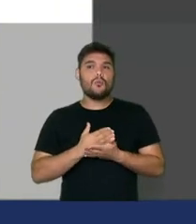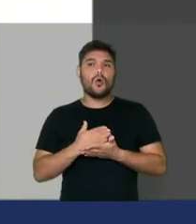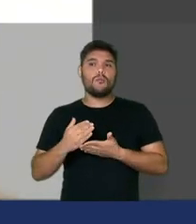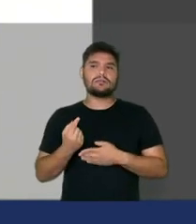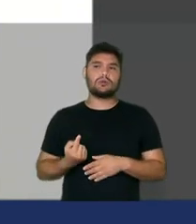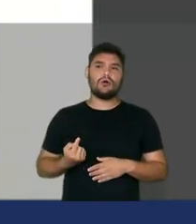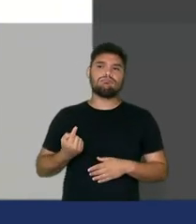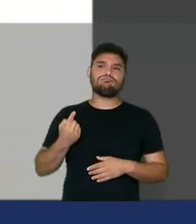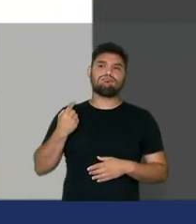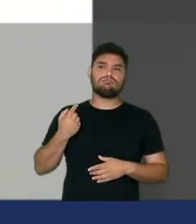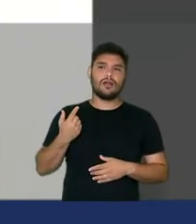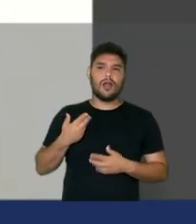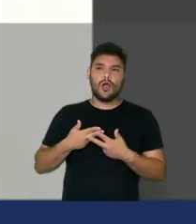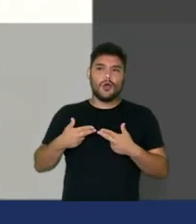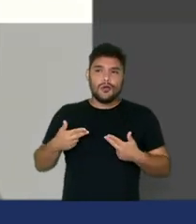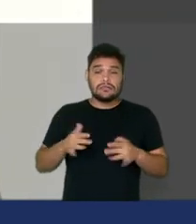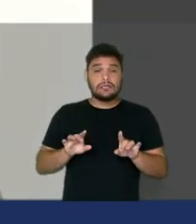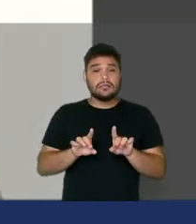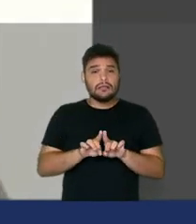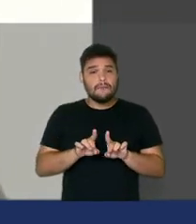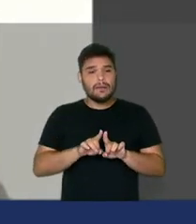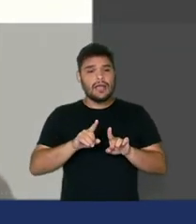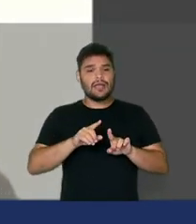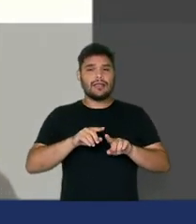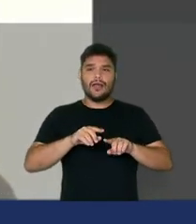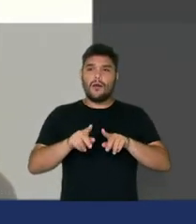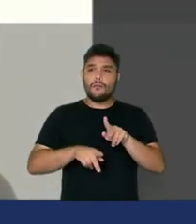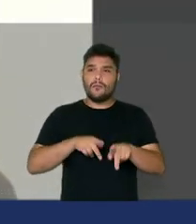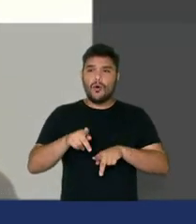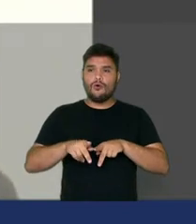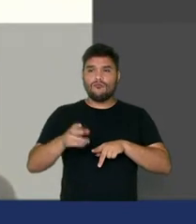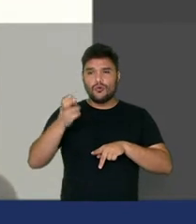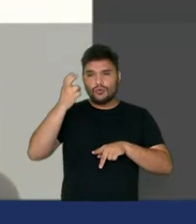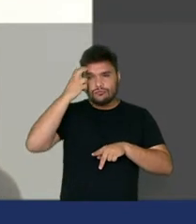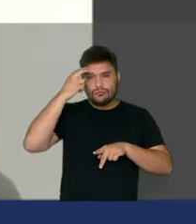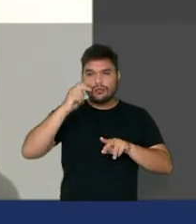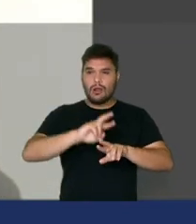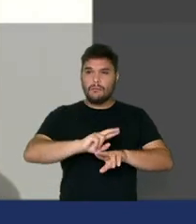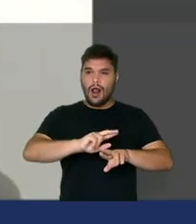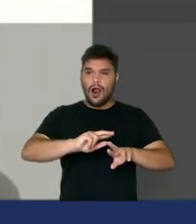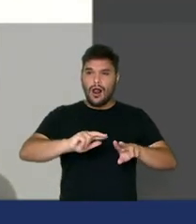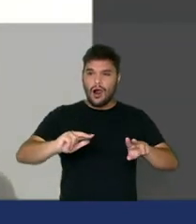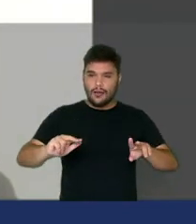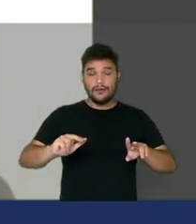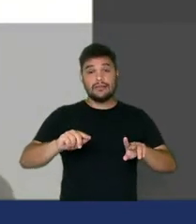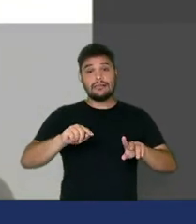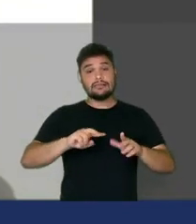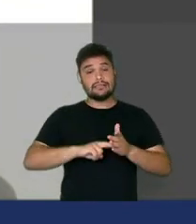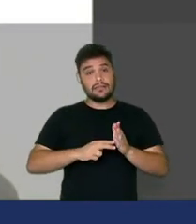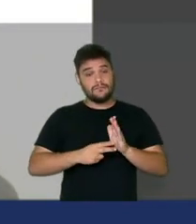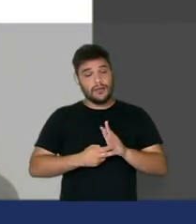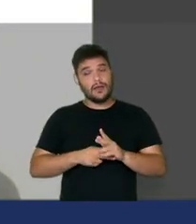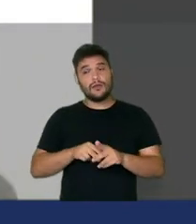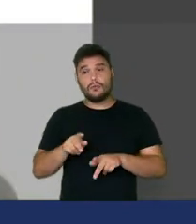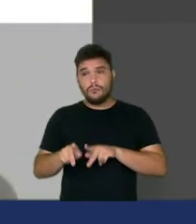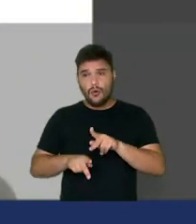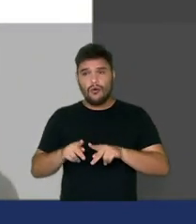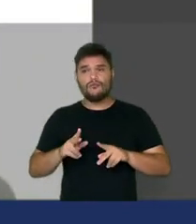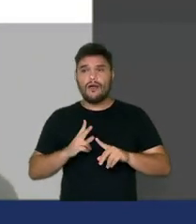DEFENDE A CULTURA E RESPEITA AS SUAS ORIGENS E TODAS AS SUAS DIVERSIDADE CULTURAL É